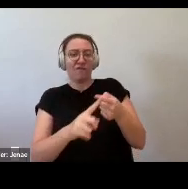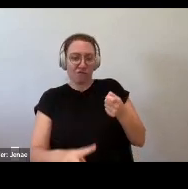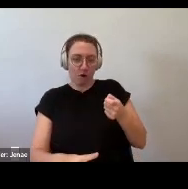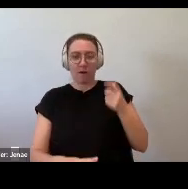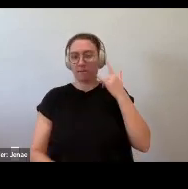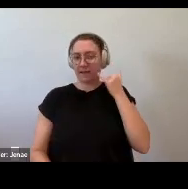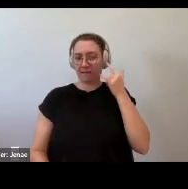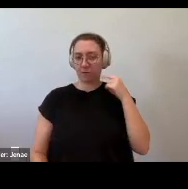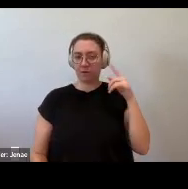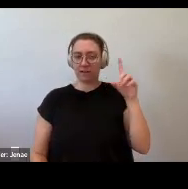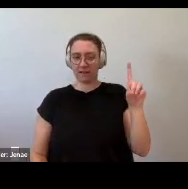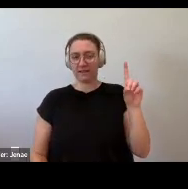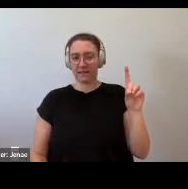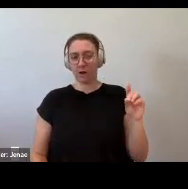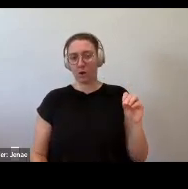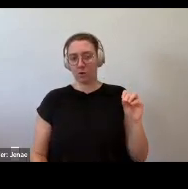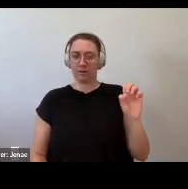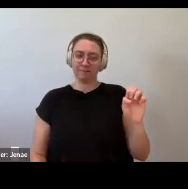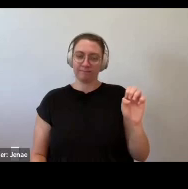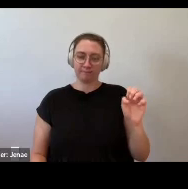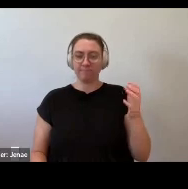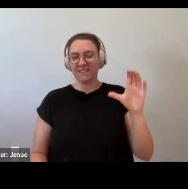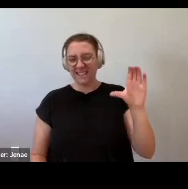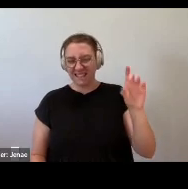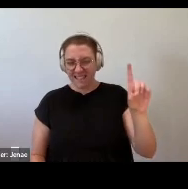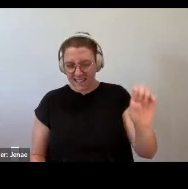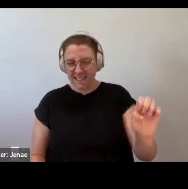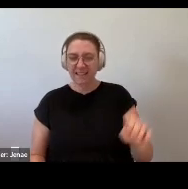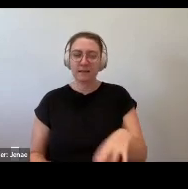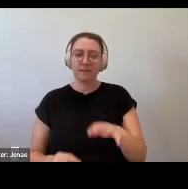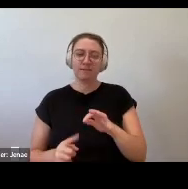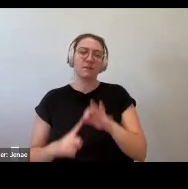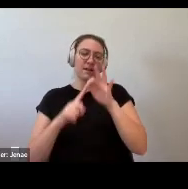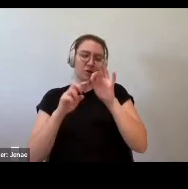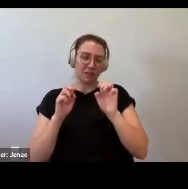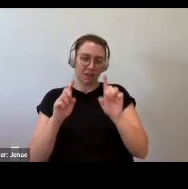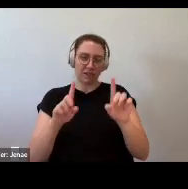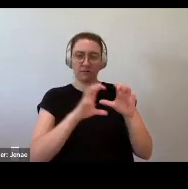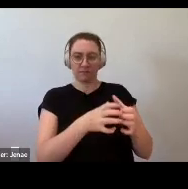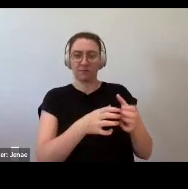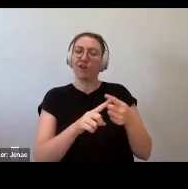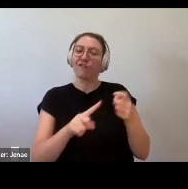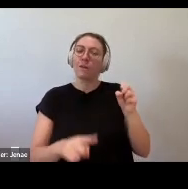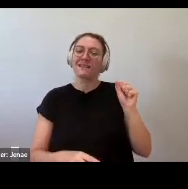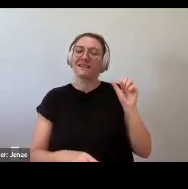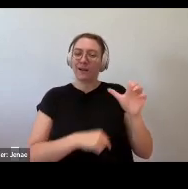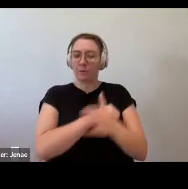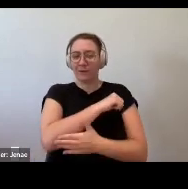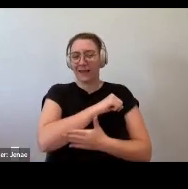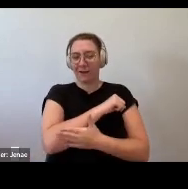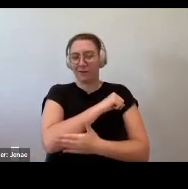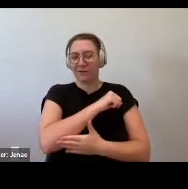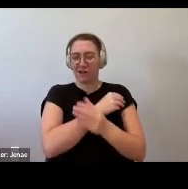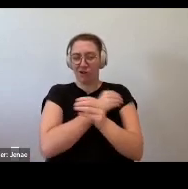división de educación especial del Departamento de Educación de California y trabajamos desde la Oficina de Educación del Condado de Sacramento.